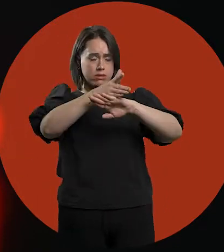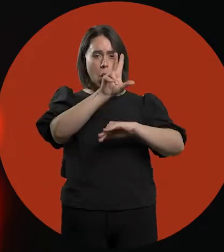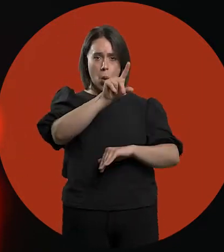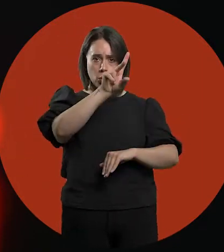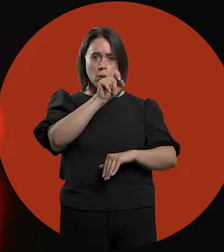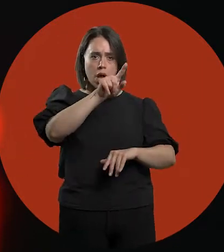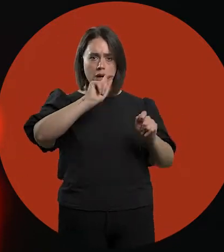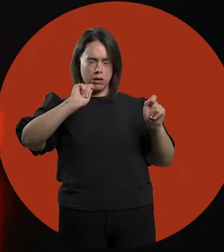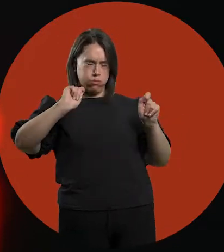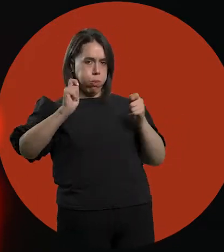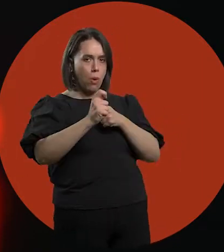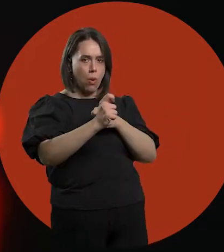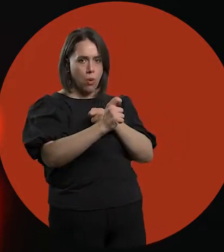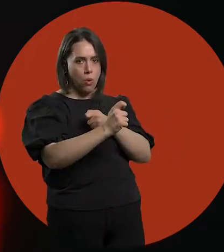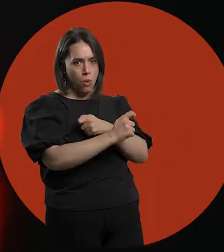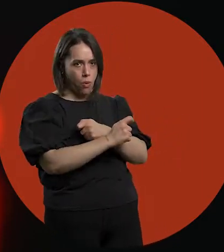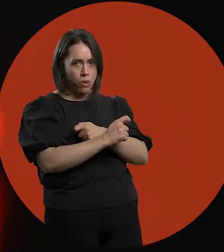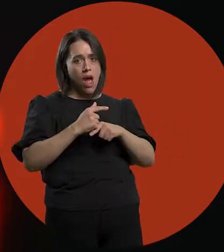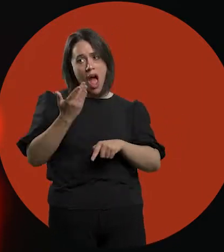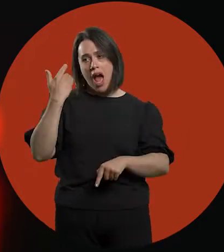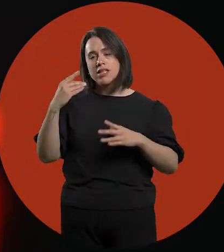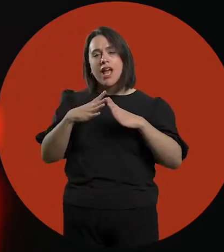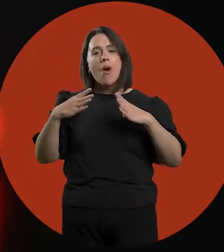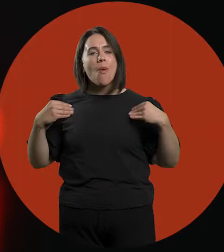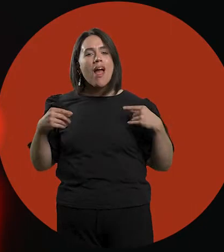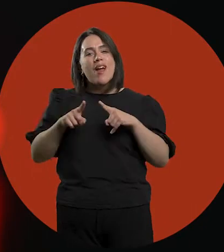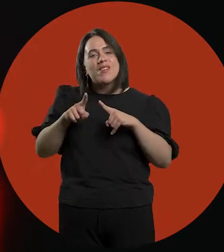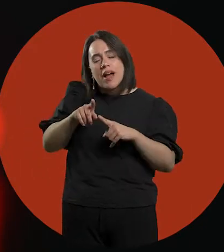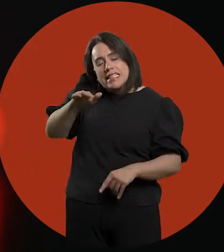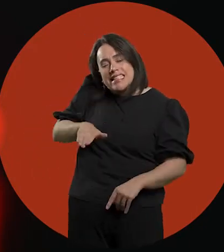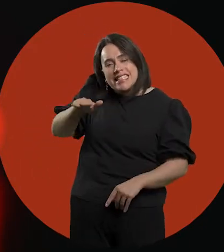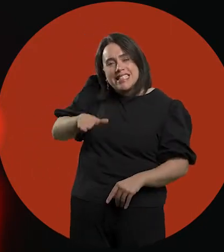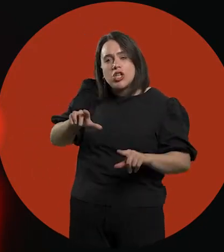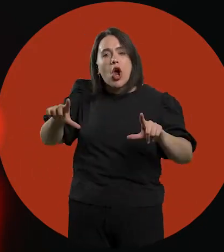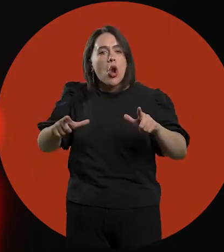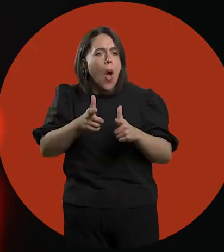De la escuela, que sos una persona más inmadura, no hay tanta exigencia,